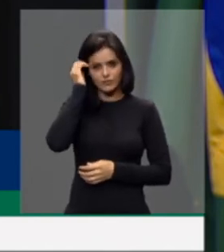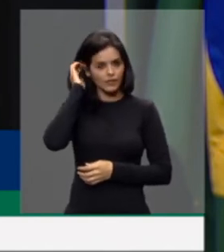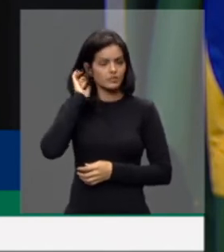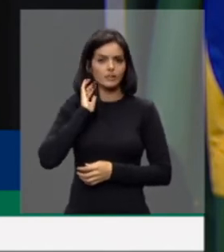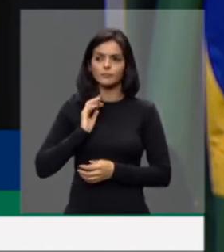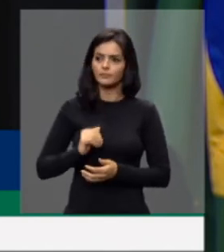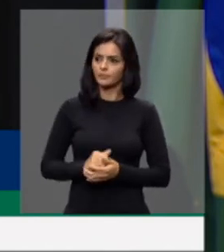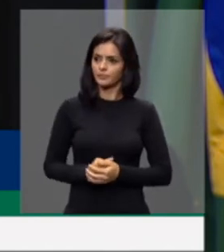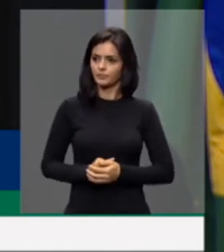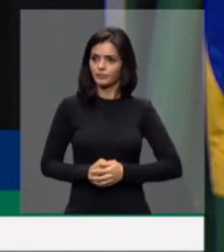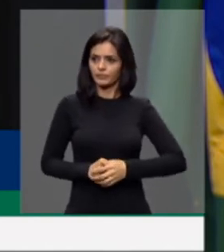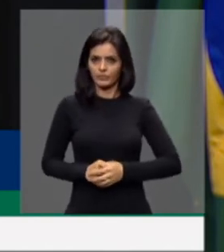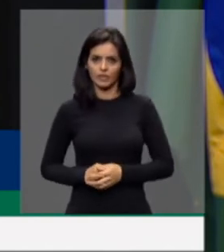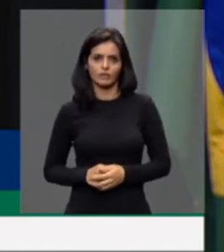VEDAÇÃO . A INFLAÇÃO, ELA EXISTE. A INFLAÇÃO, ELA